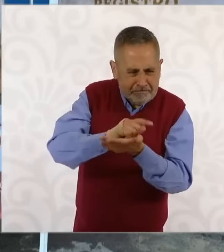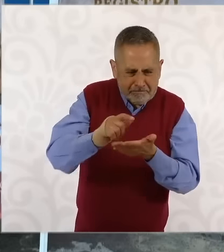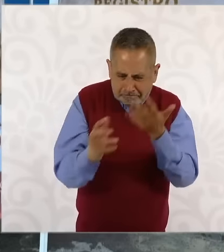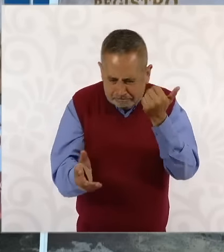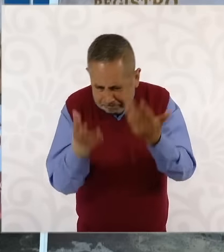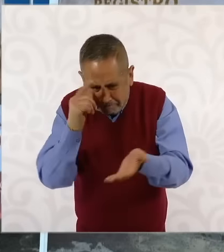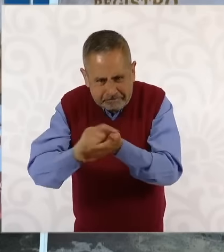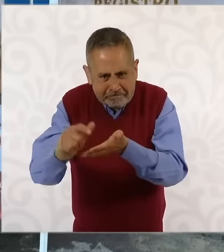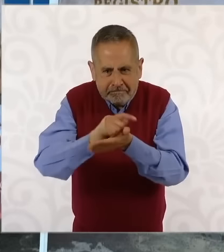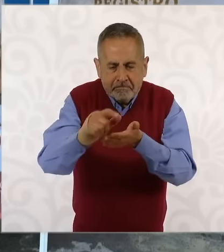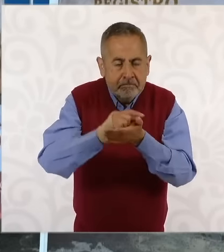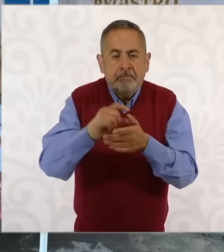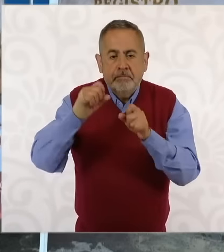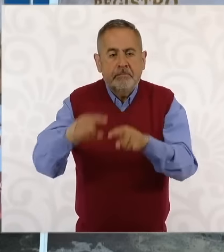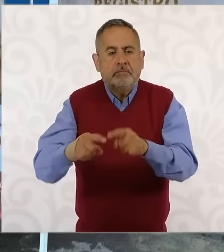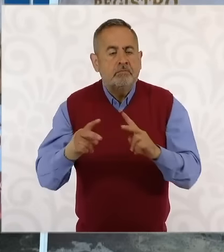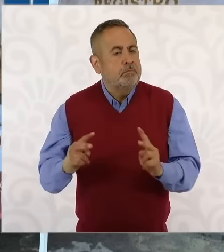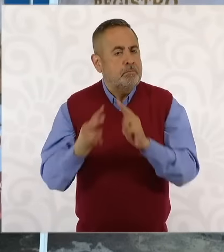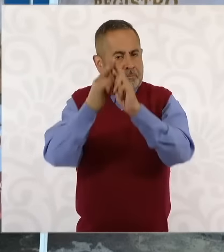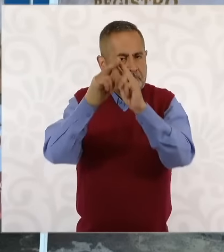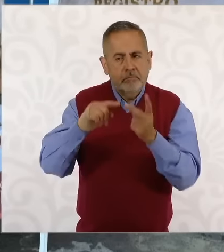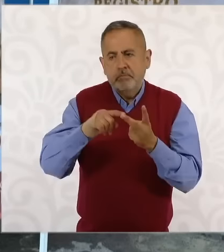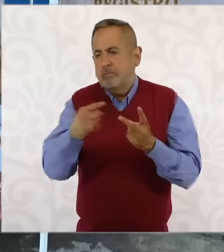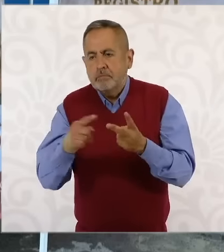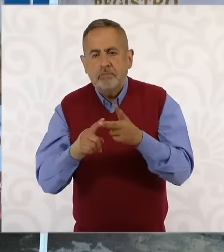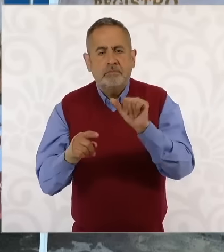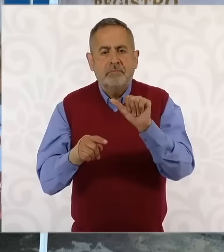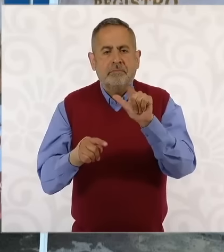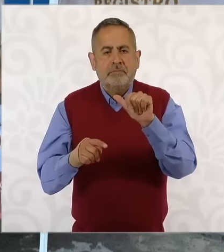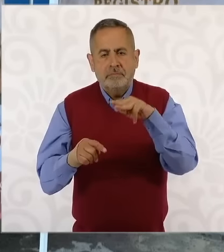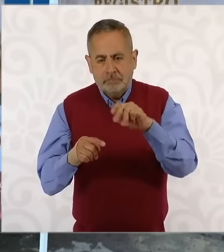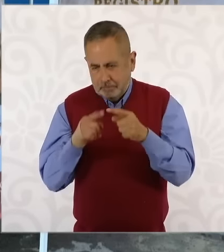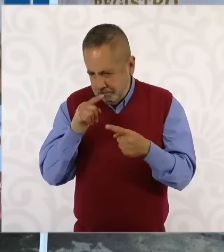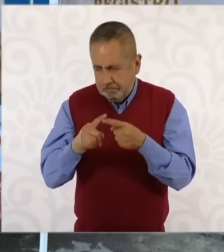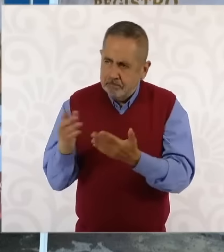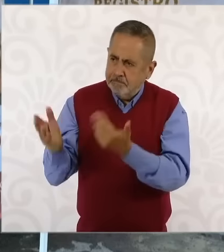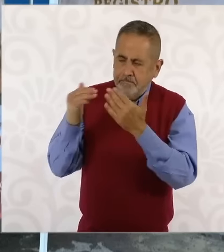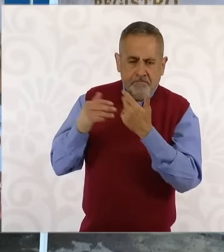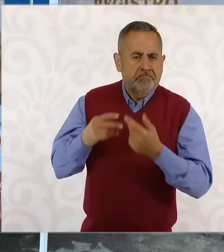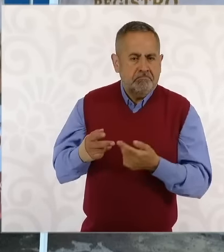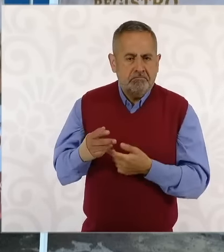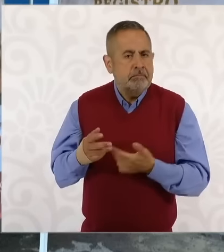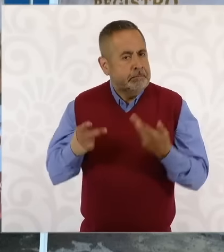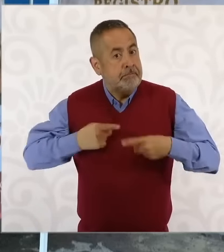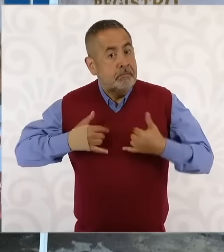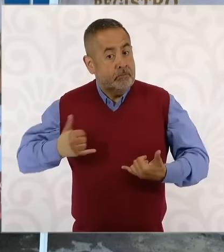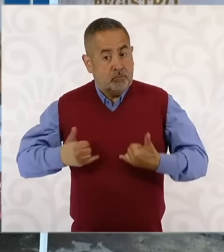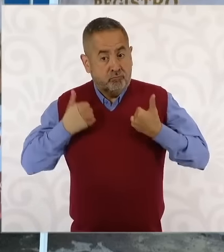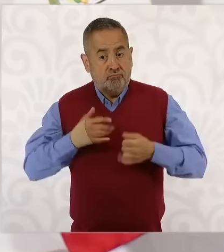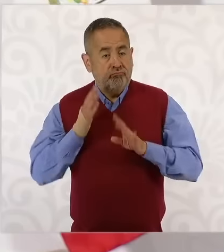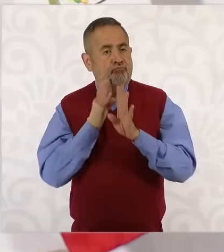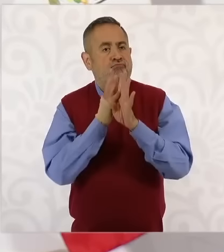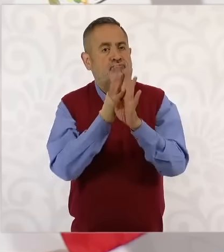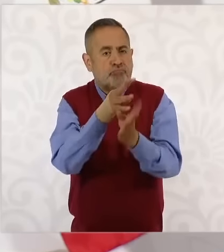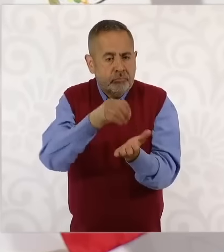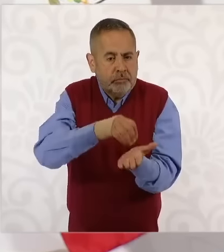Rica como en Áo. De hecho, ya se están registrando en los módulos que hemos colocado 24 para Pica y